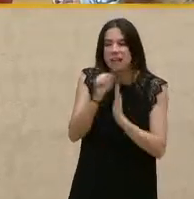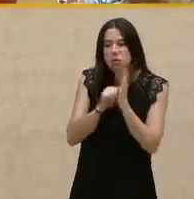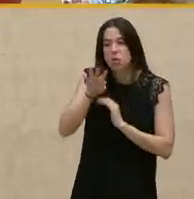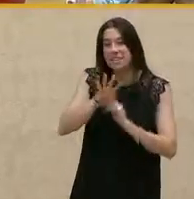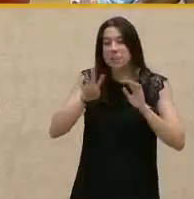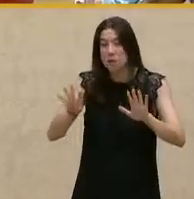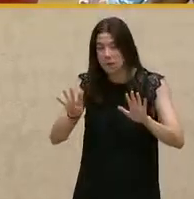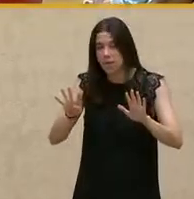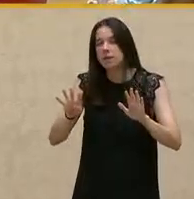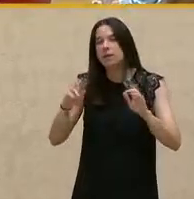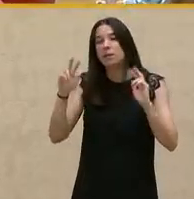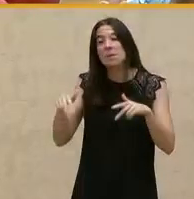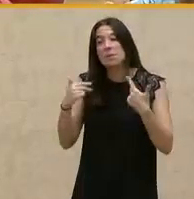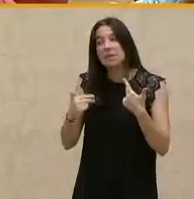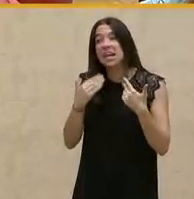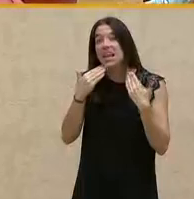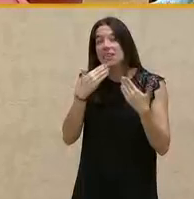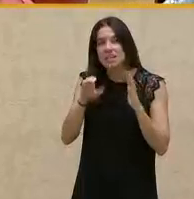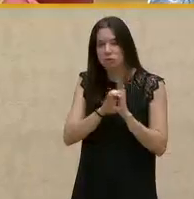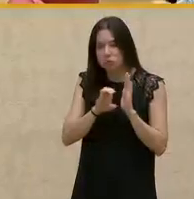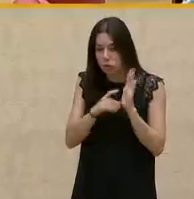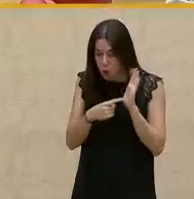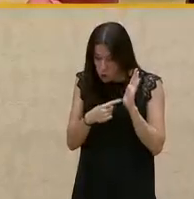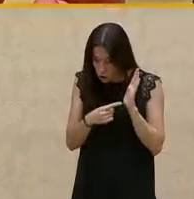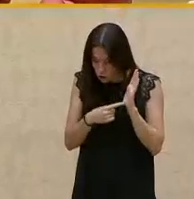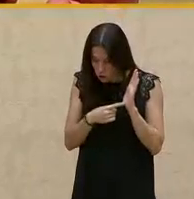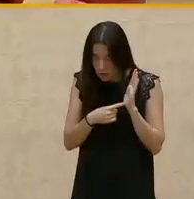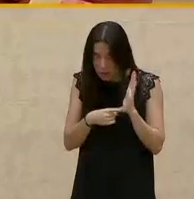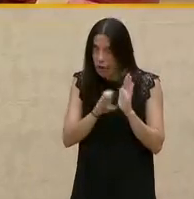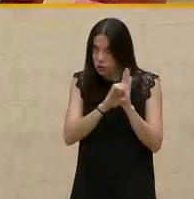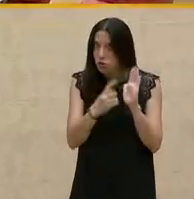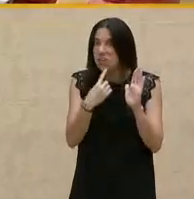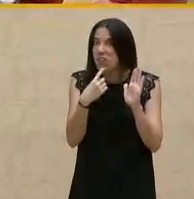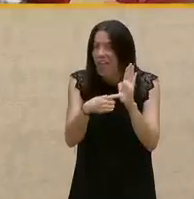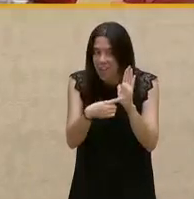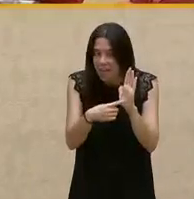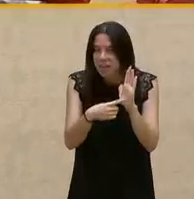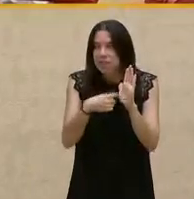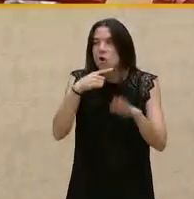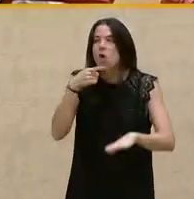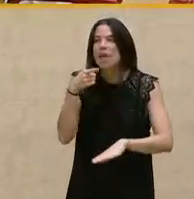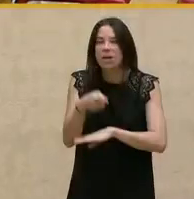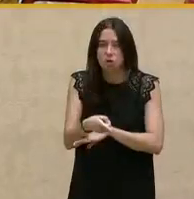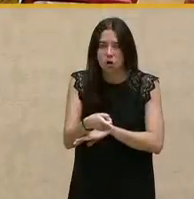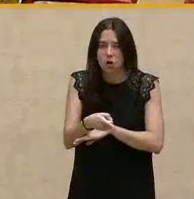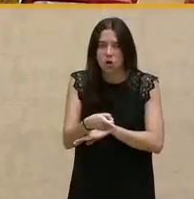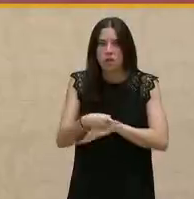que, por Constitución, en ese articulado, sea obligación, por un lado, de la Administración